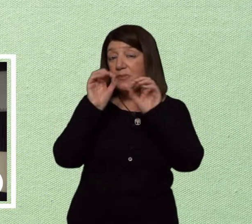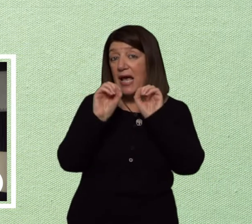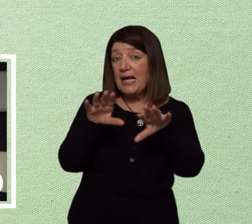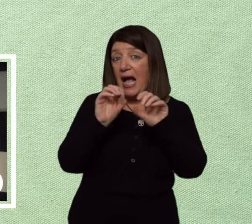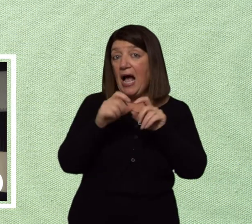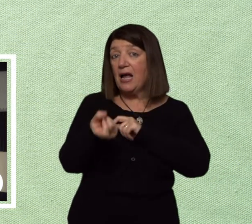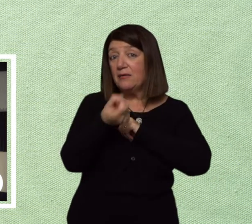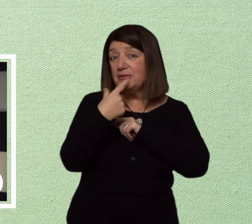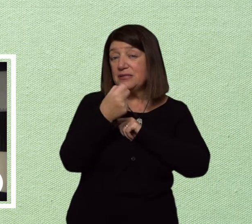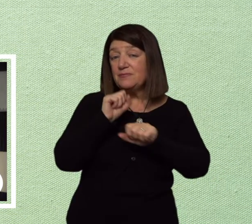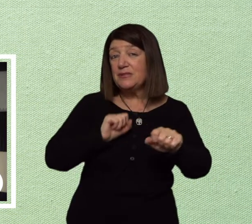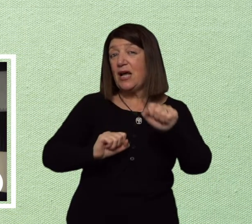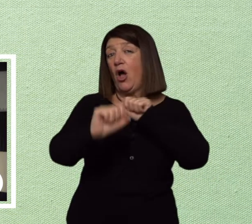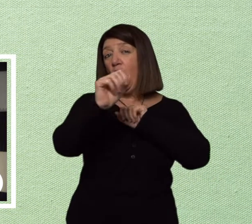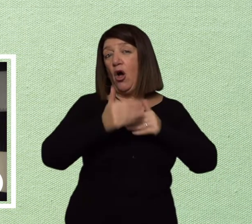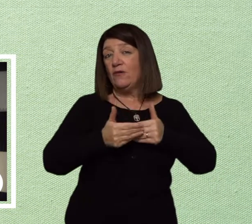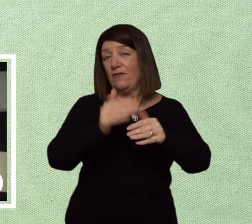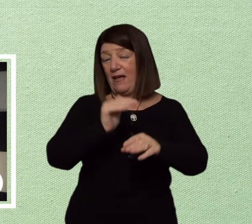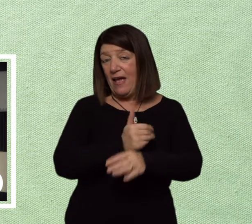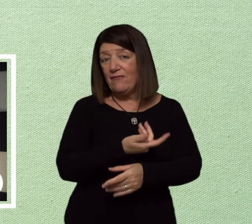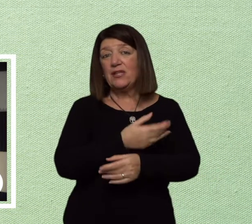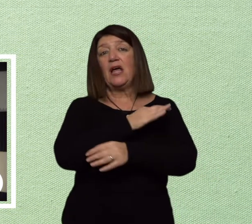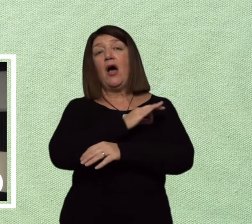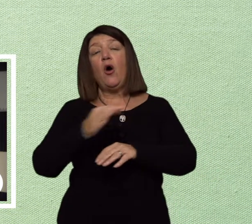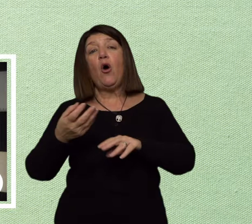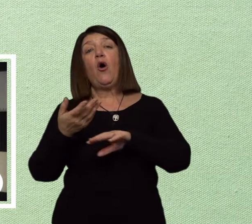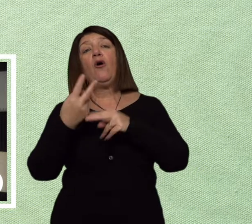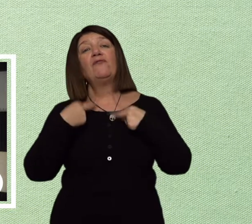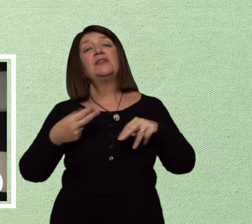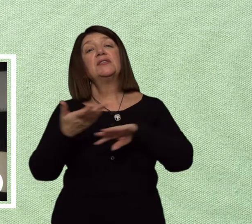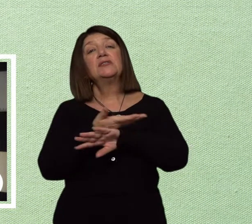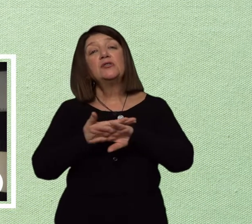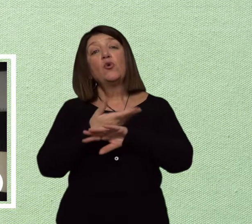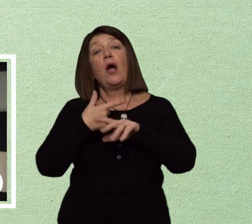salute sessuale sono tutti temi che sarebbe importante sostenere. Quello che ci rammarica